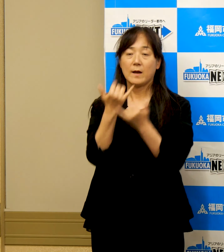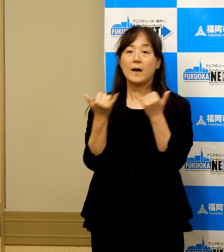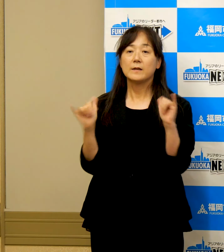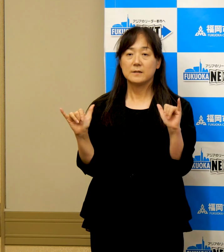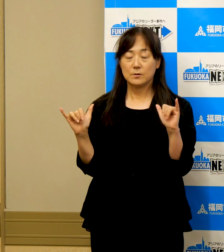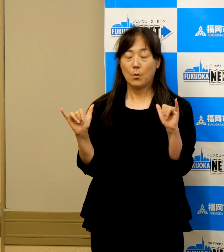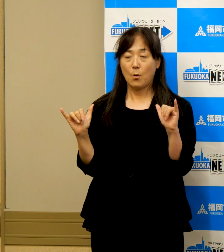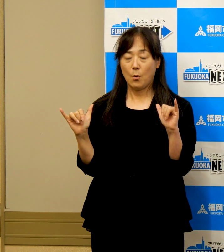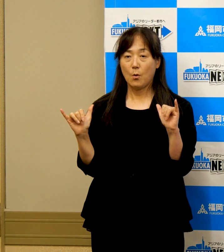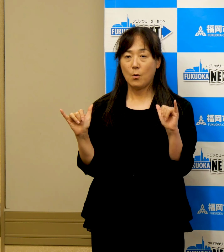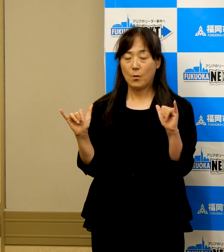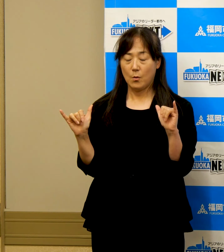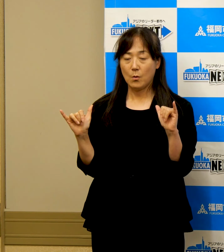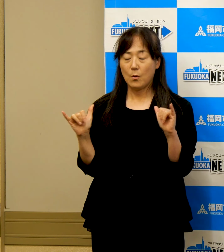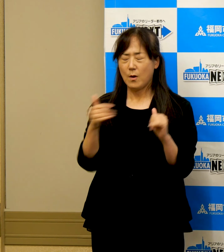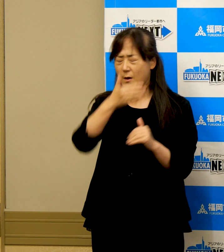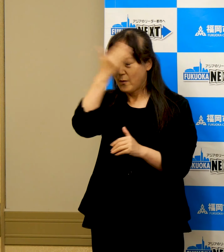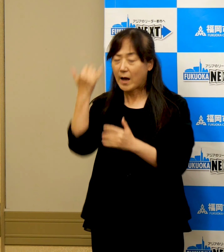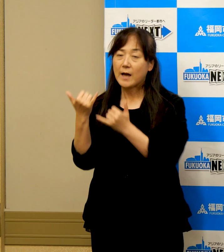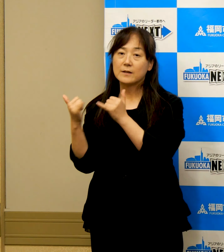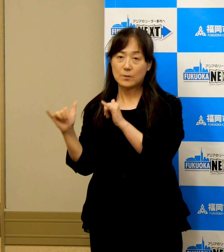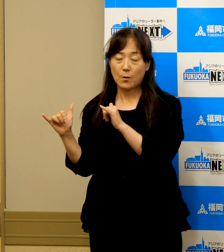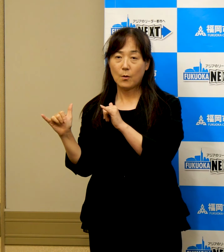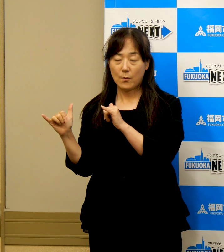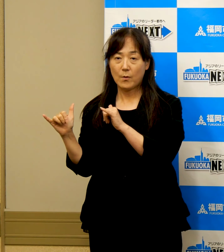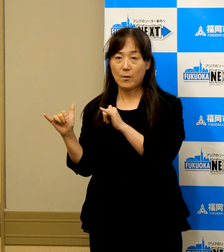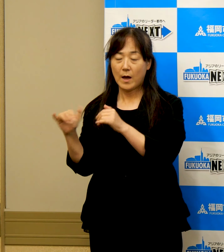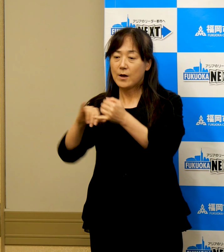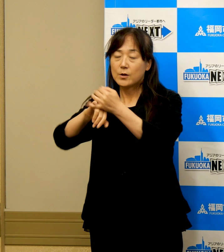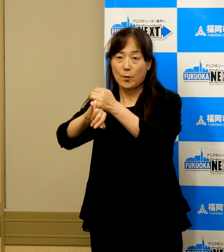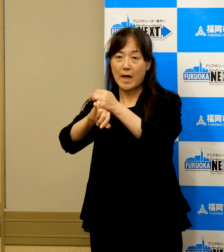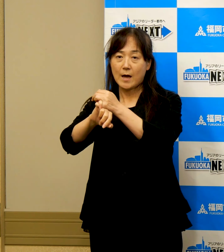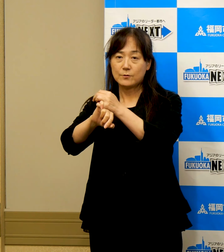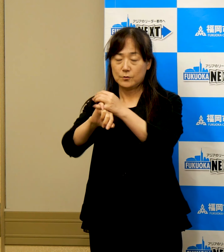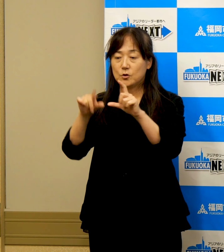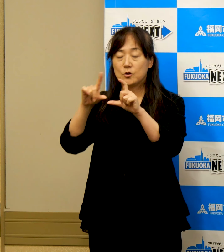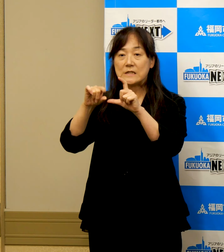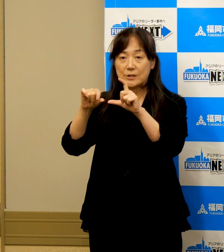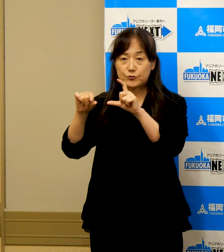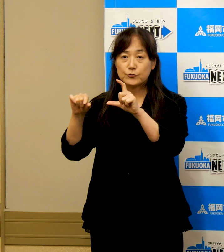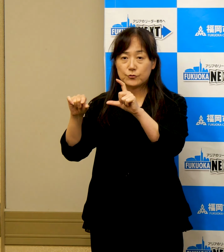より若い方になればなるほど 現在の予約率とか